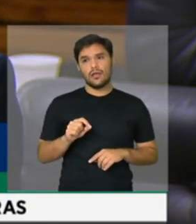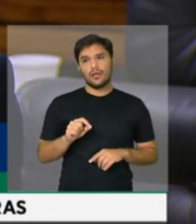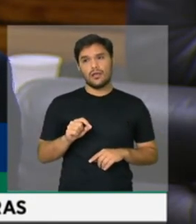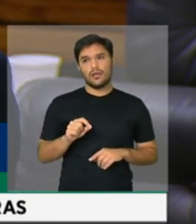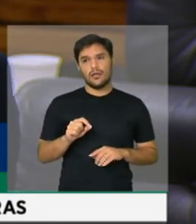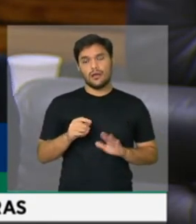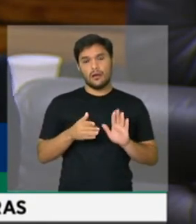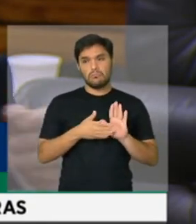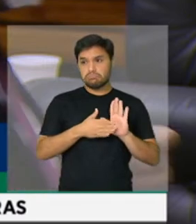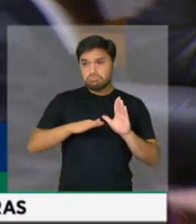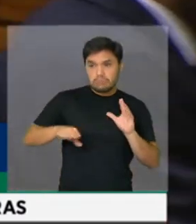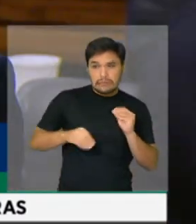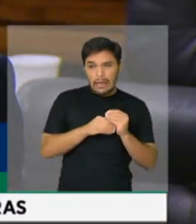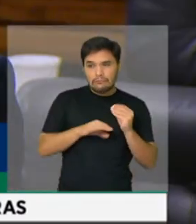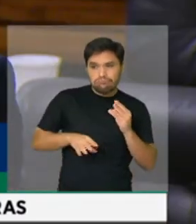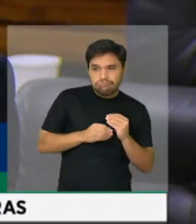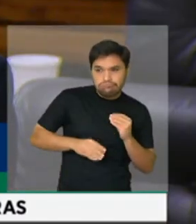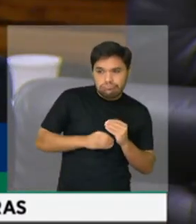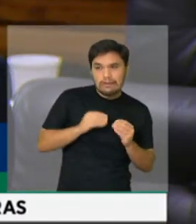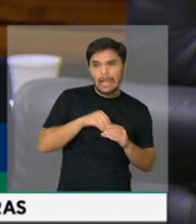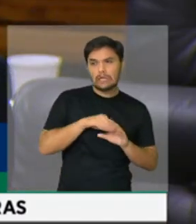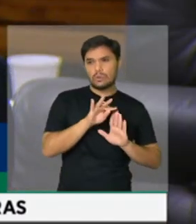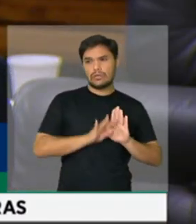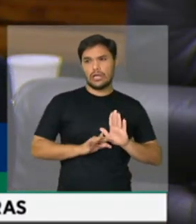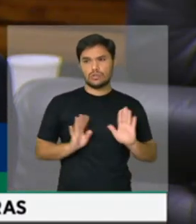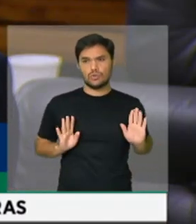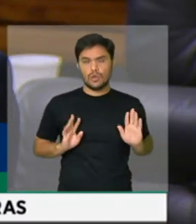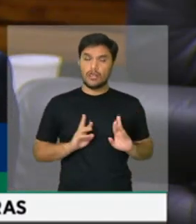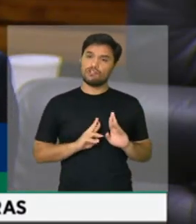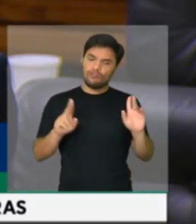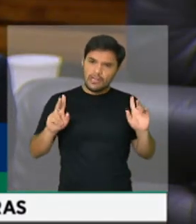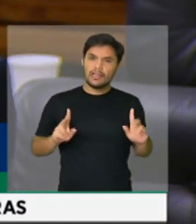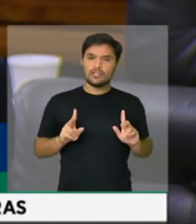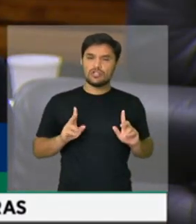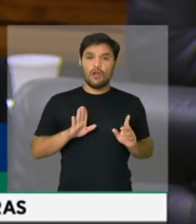PRIVATIZAR, QUEREMOS DIMINUIR A PARTICIPAÇÃO DO ESTADO NESSA EMPRESA E EM QUALQUER